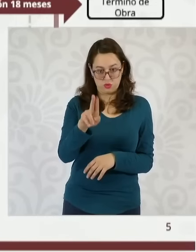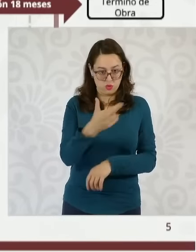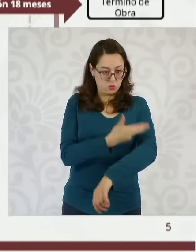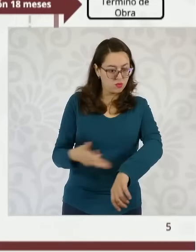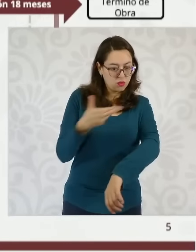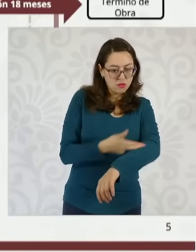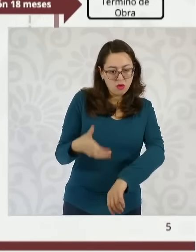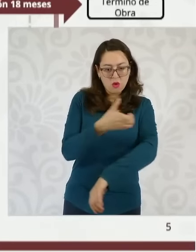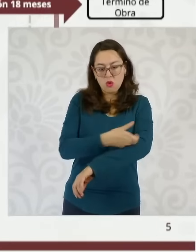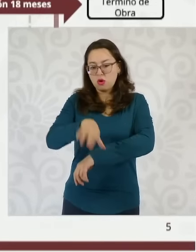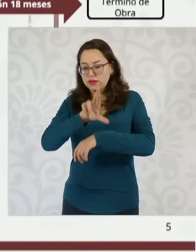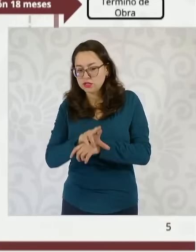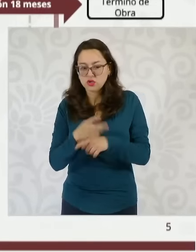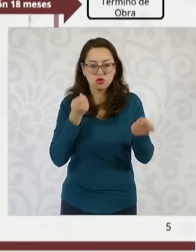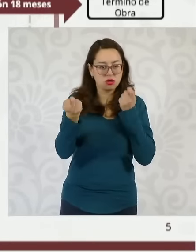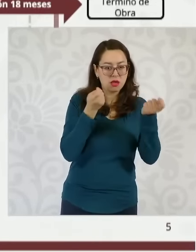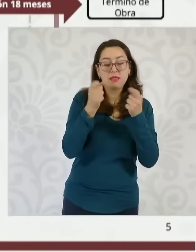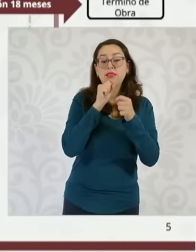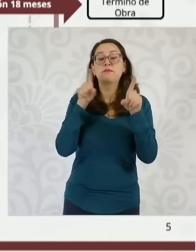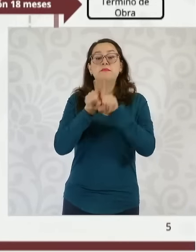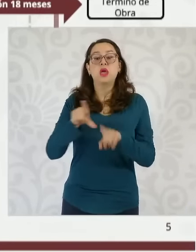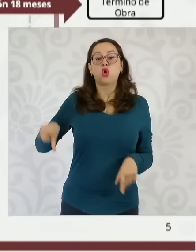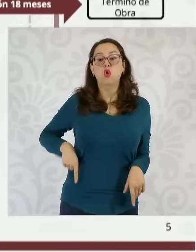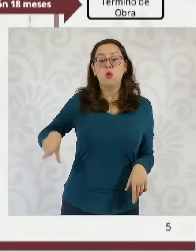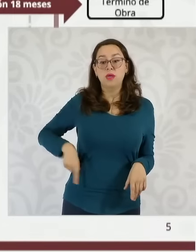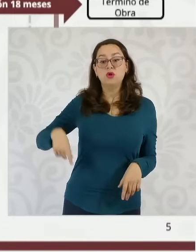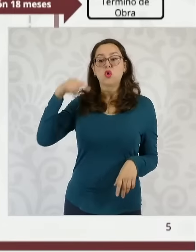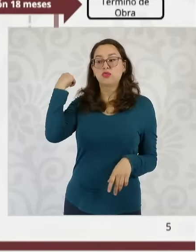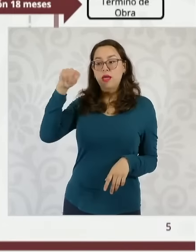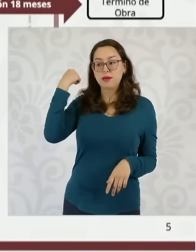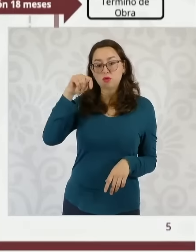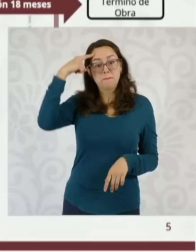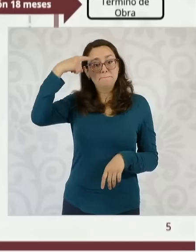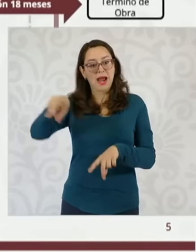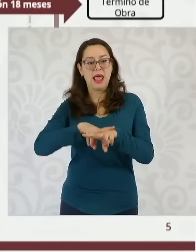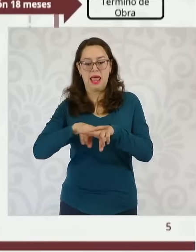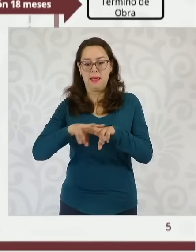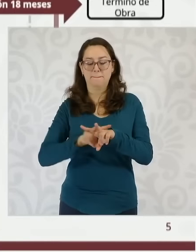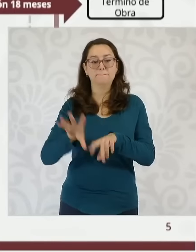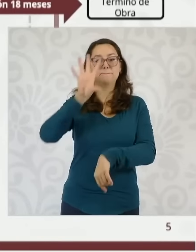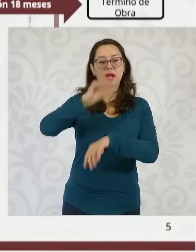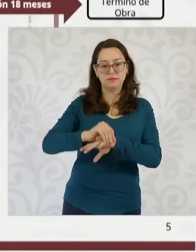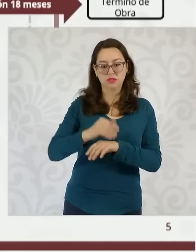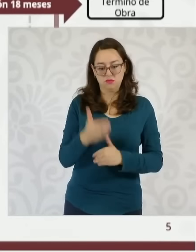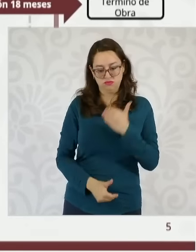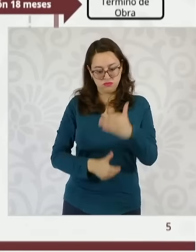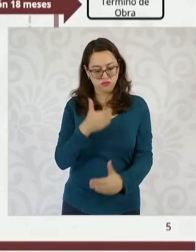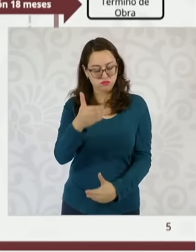el Gobierno de Tabasco la liberación del derecho de vía tenemos un avance de un 39% en este proceso